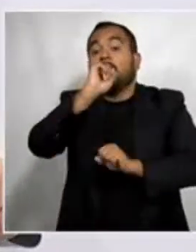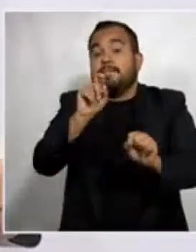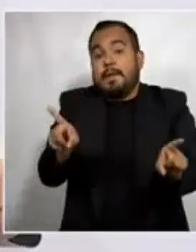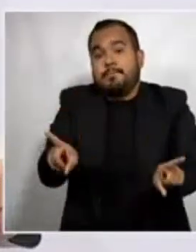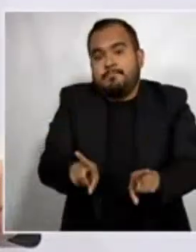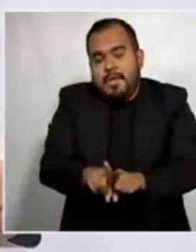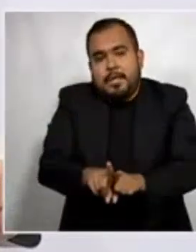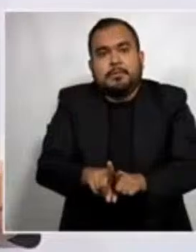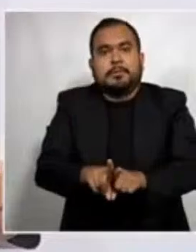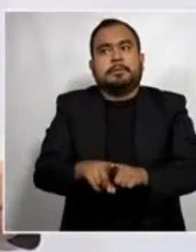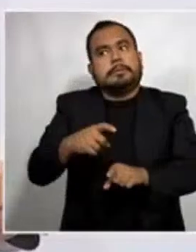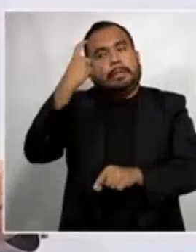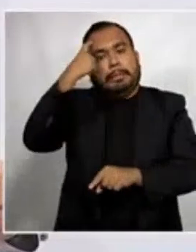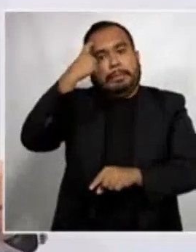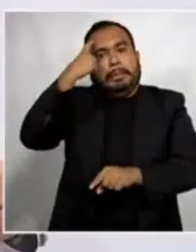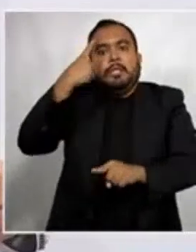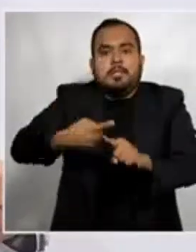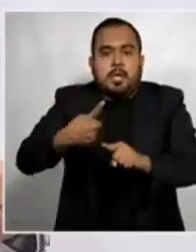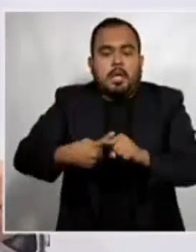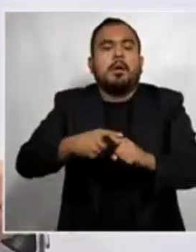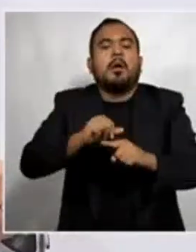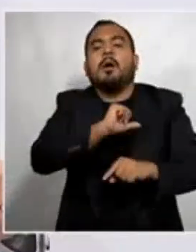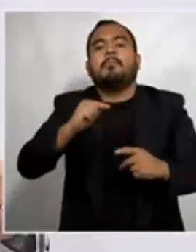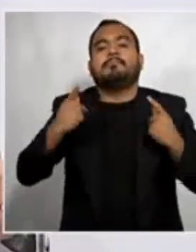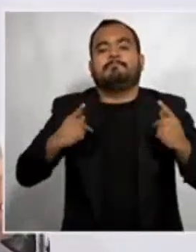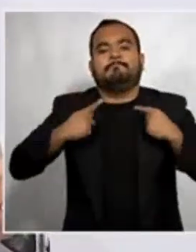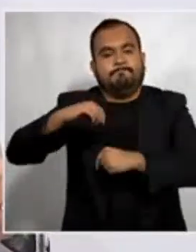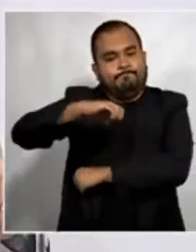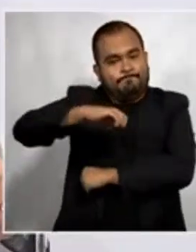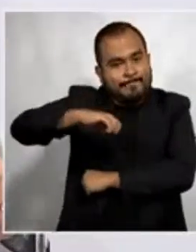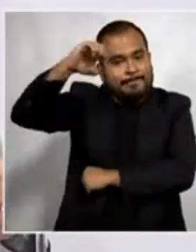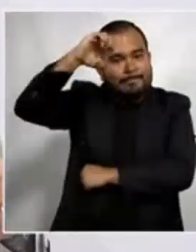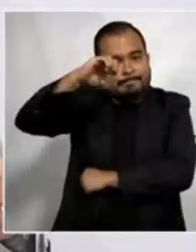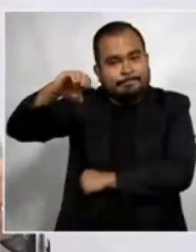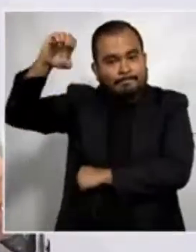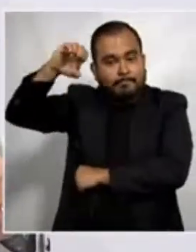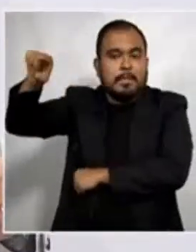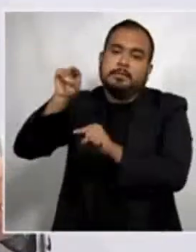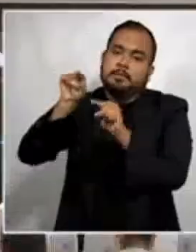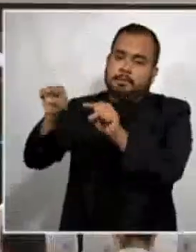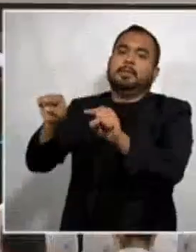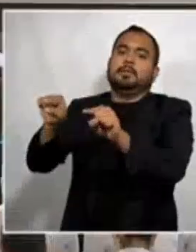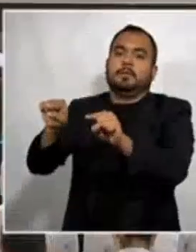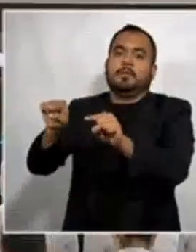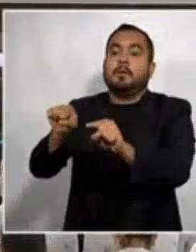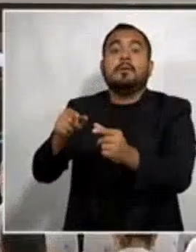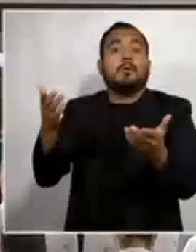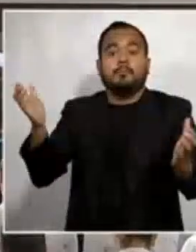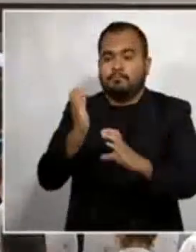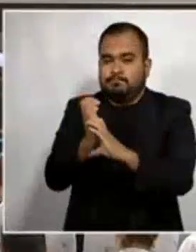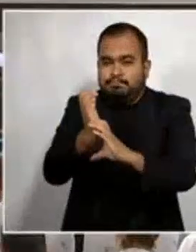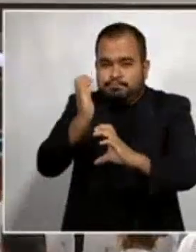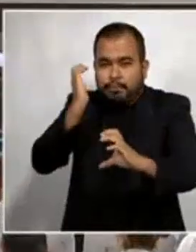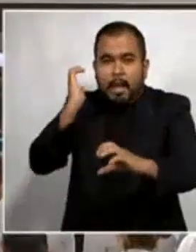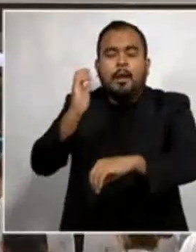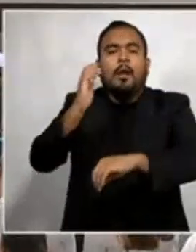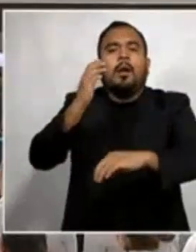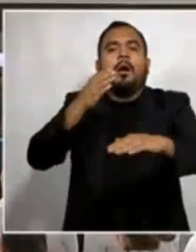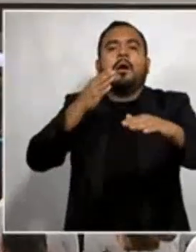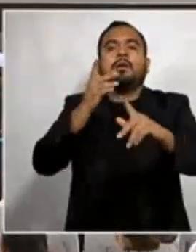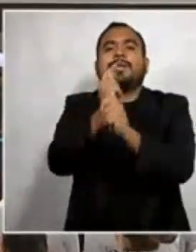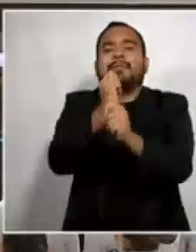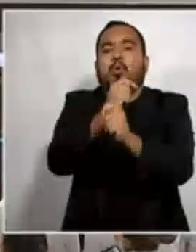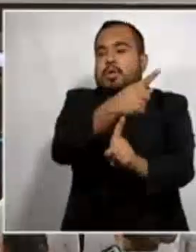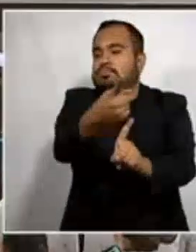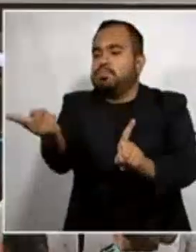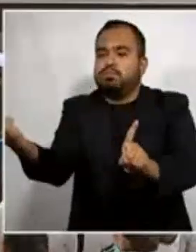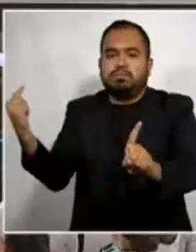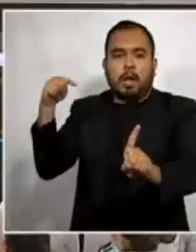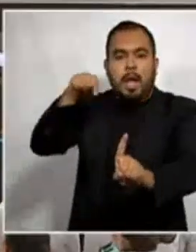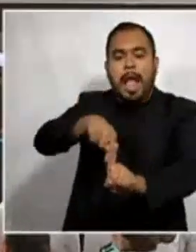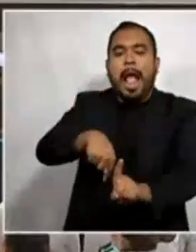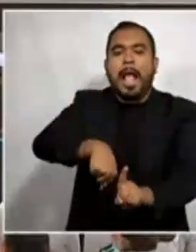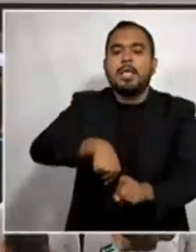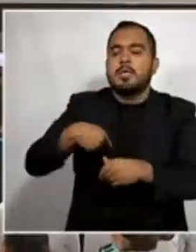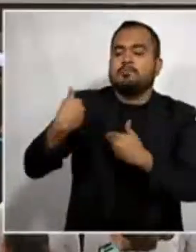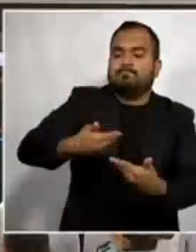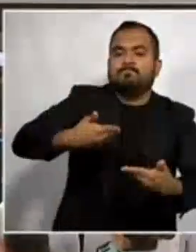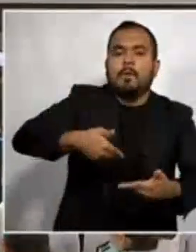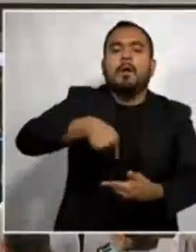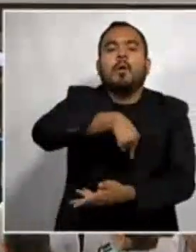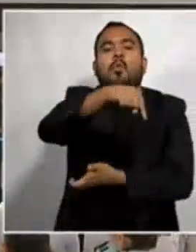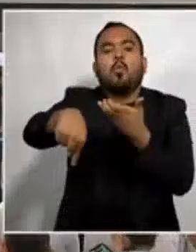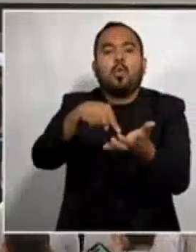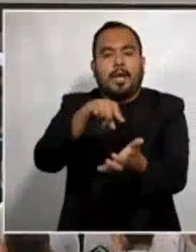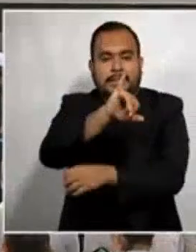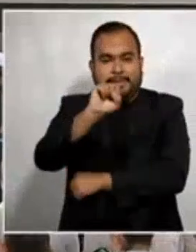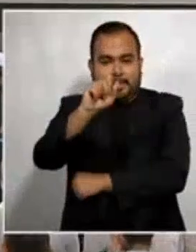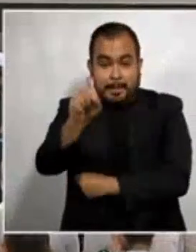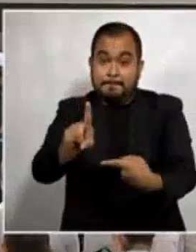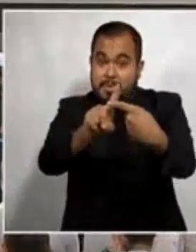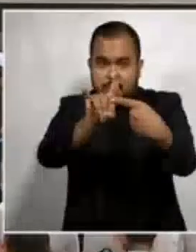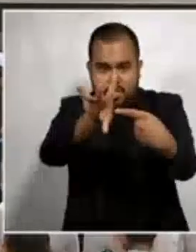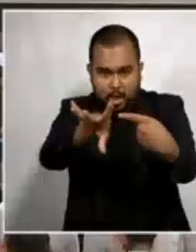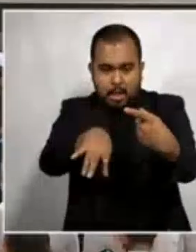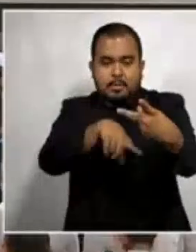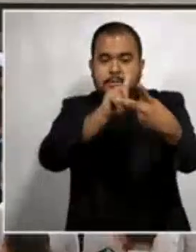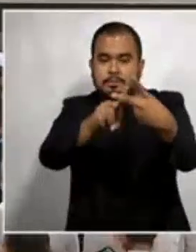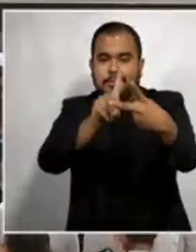mayores. Transporte público que ayude a la gente a llegar a esta clínica de Liste. compromiso.